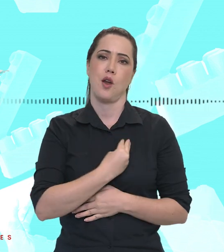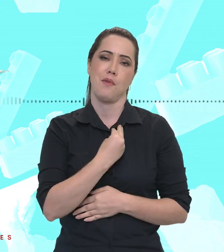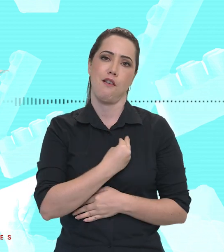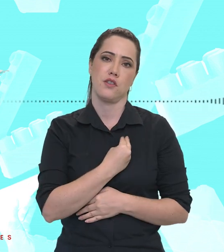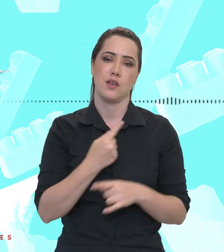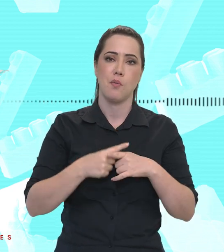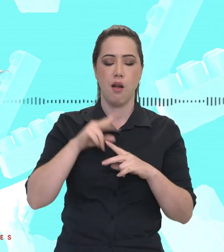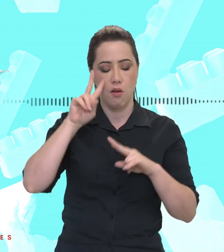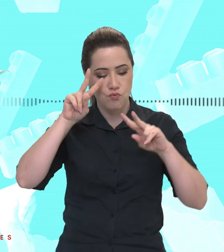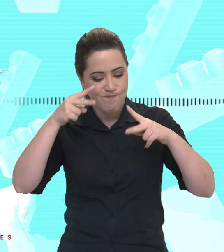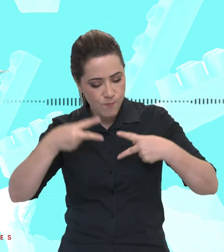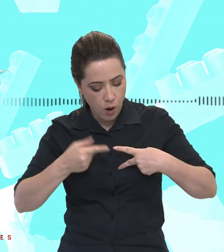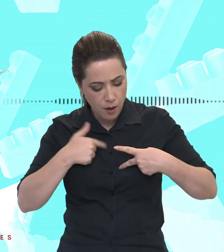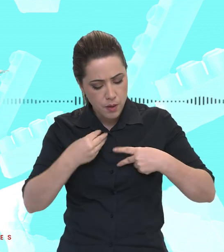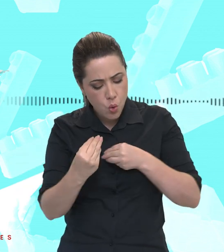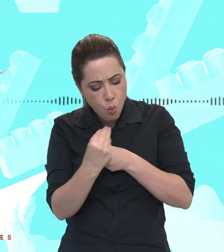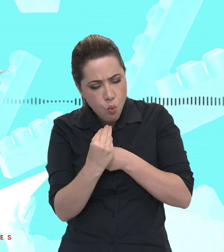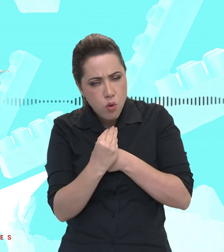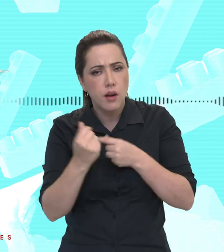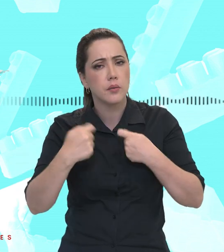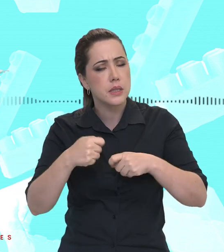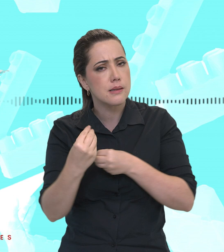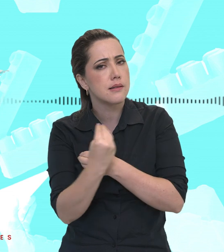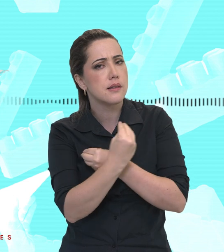vida, porque eu teria me visto com um pouco mais de cuidado, eu teria me visto com um